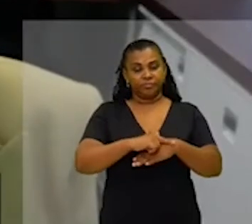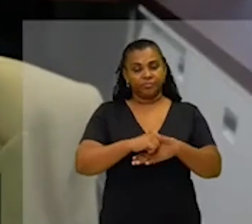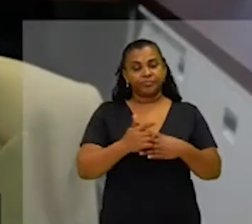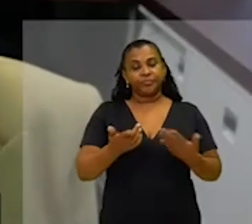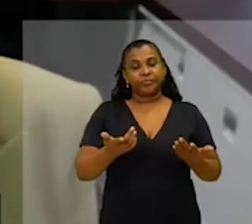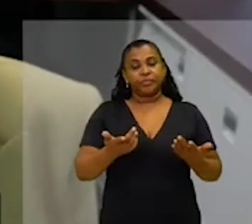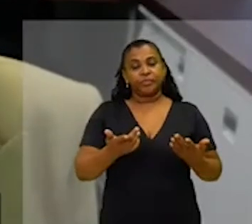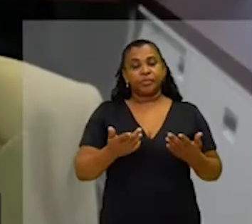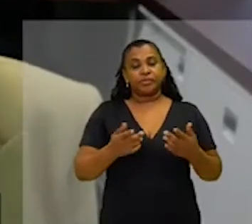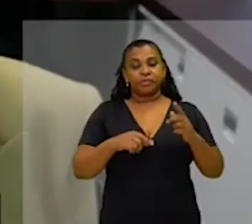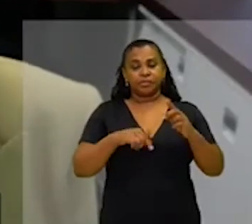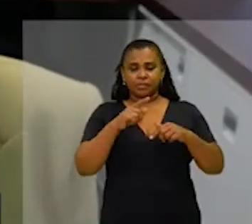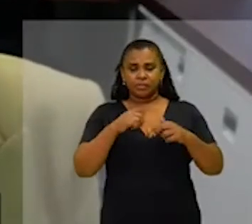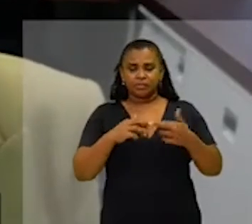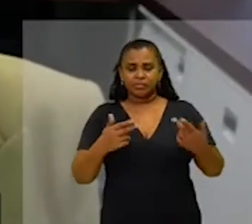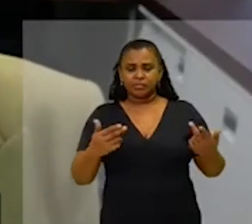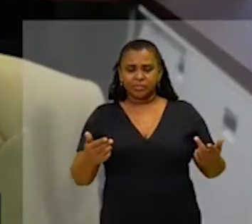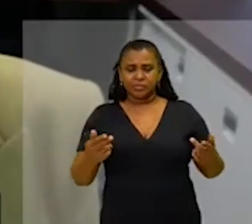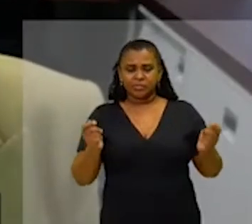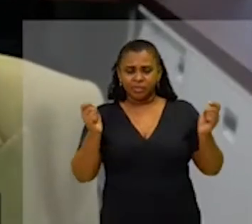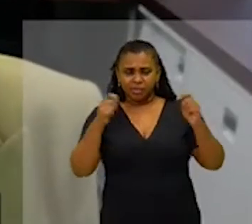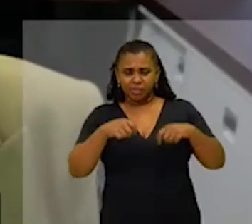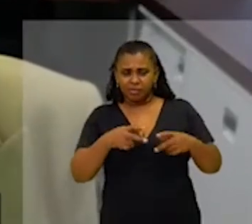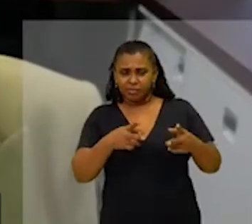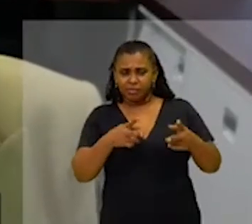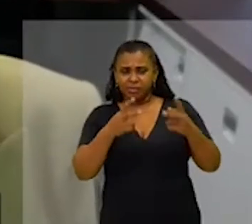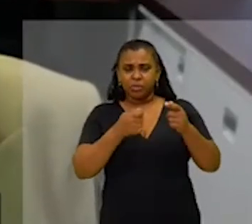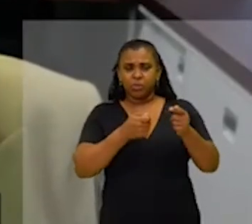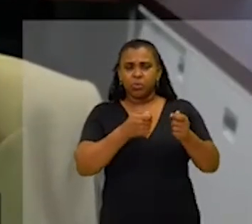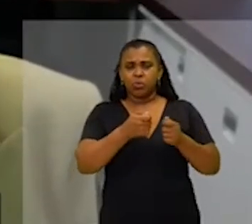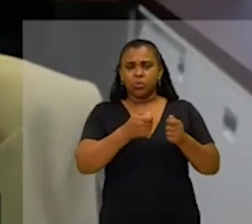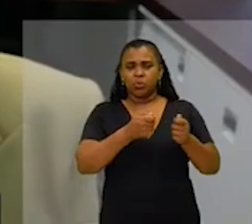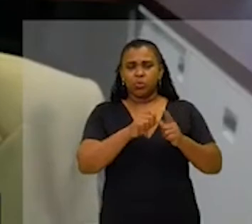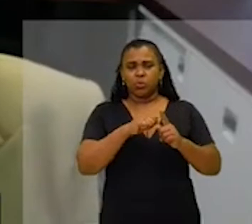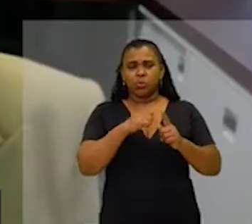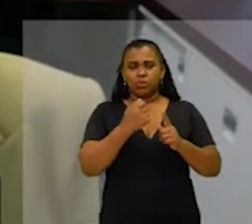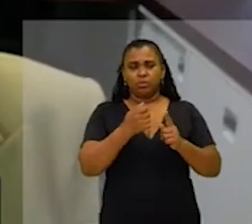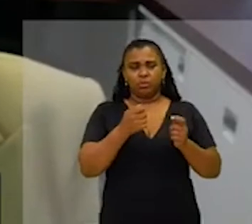elementos suficientes para que a pessoa no controle social a sua batimento e me